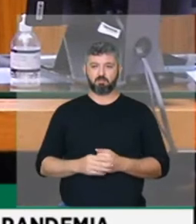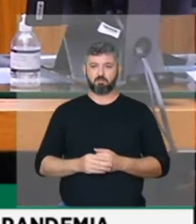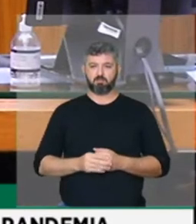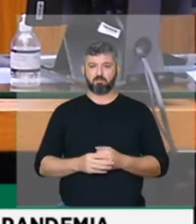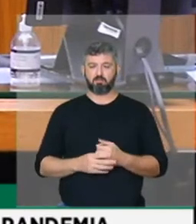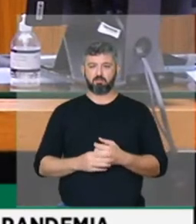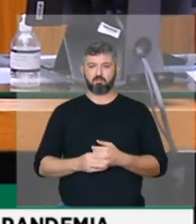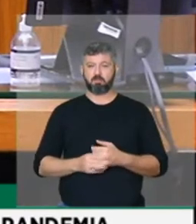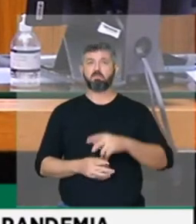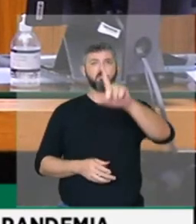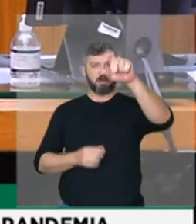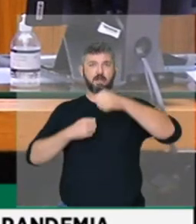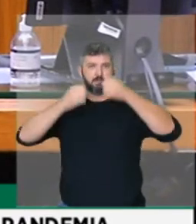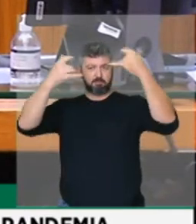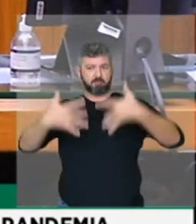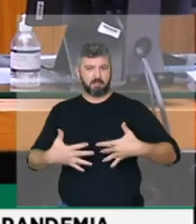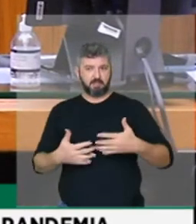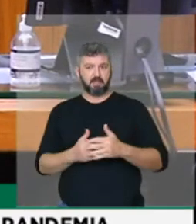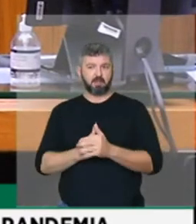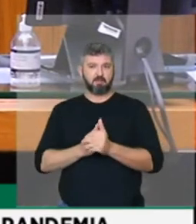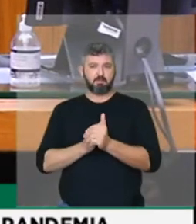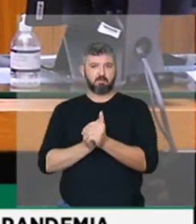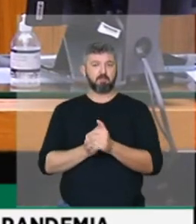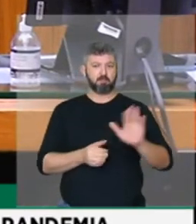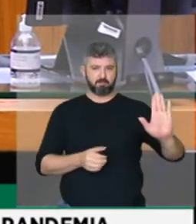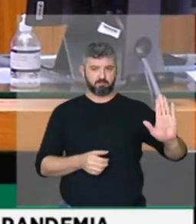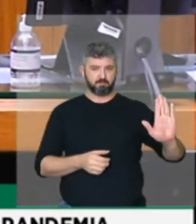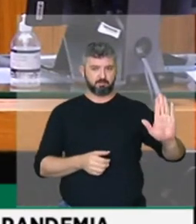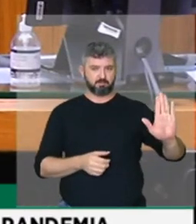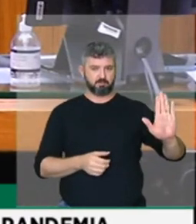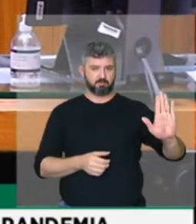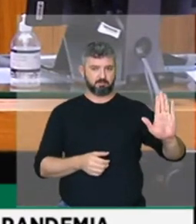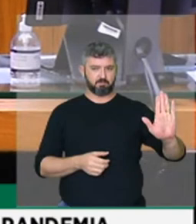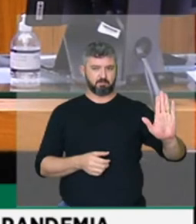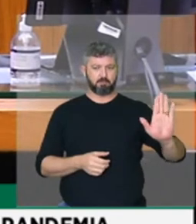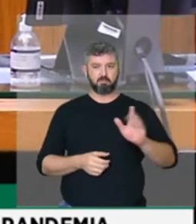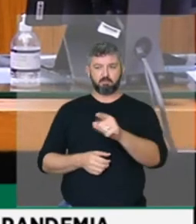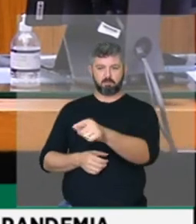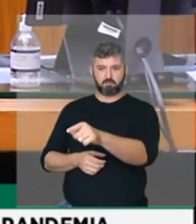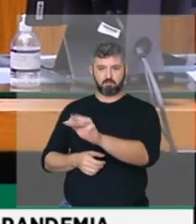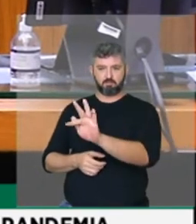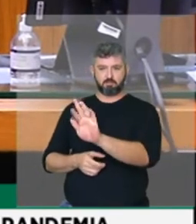PRESIDENTE POSSO SÓ FAZER UMA ESCLARECIMENTO COM RELAÇÃO É MEDIDA. [PRESIDENTE]: JÁ-JÁ , DEPUTADO FREIXO UM MINUTO,